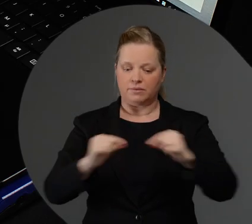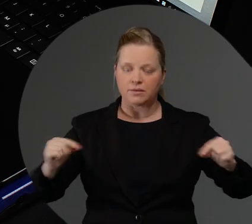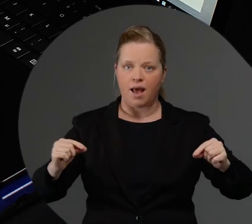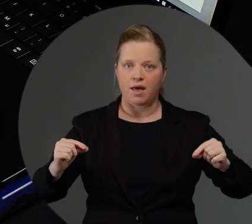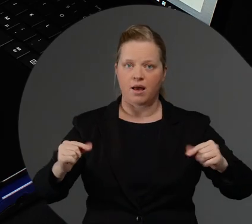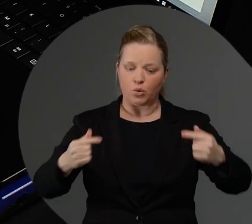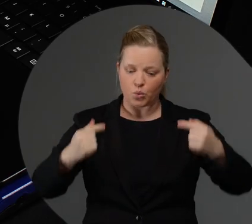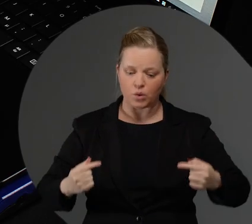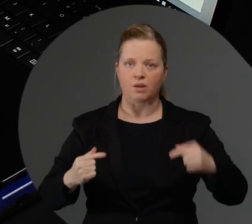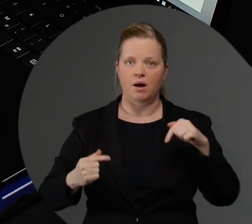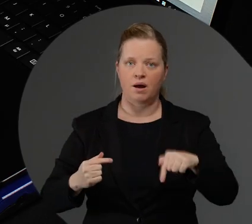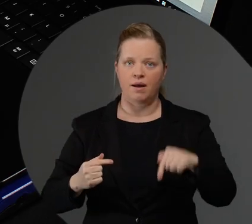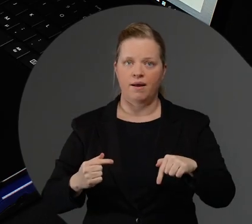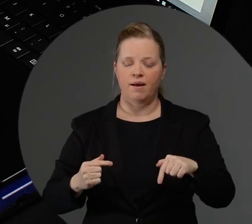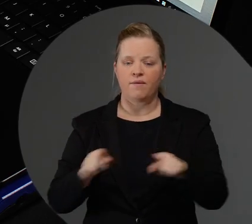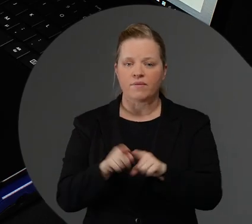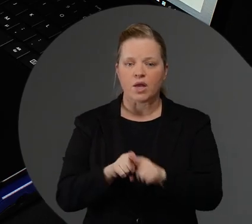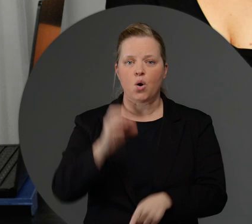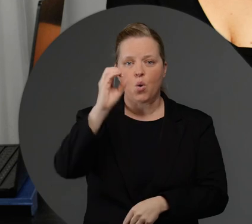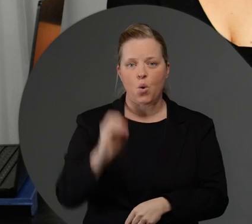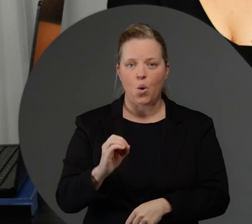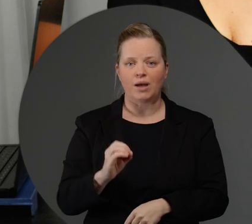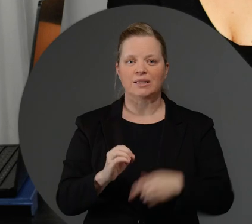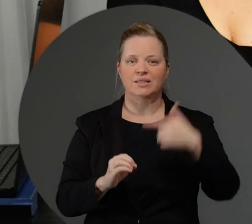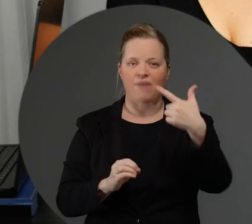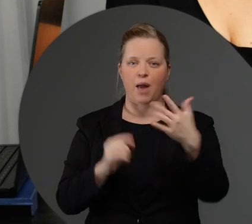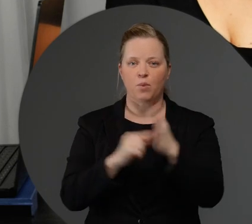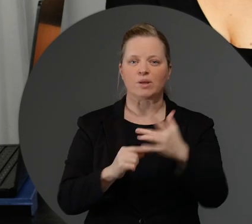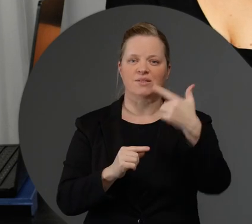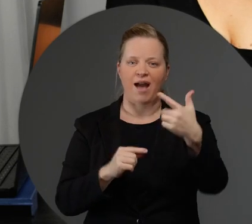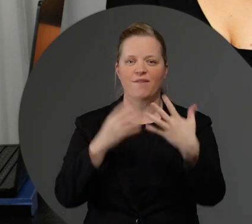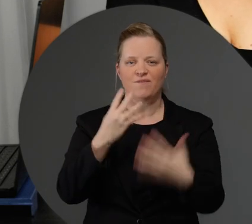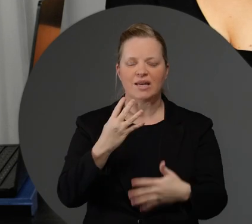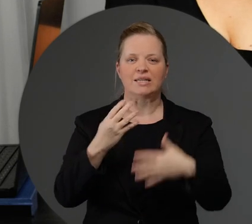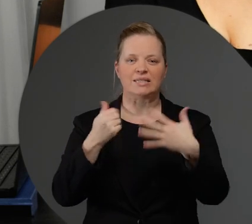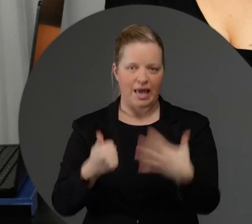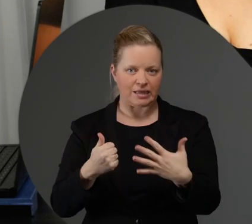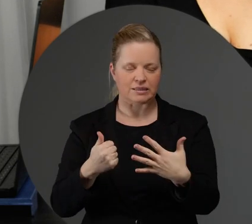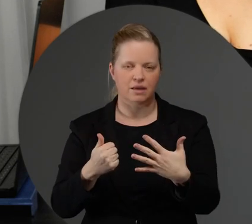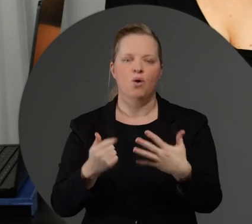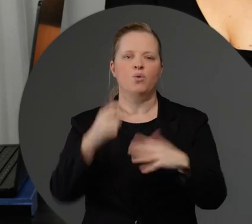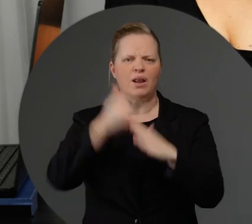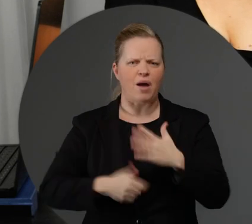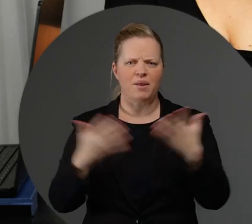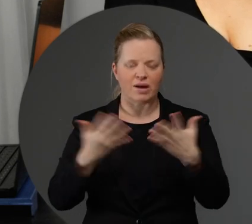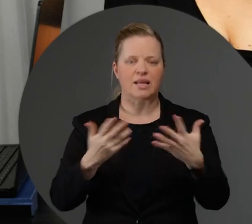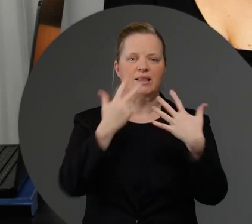Also das Ö wäre Punkt zwei, vier, sechs und dann ist es auf einmal drei, fünf, acht.